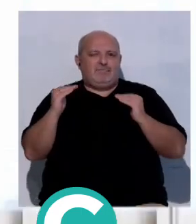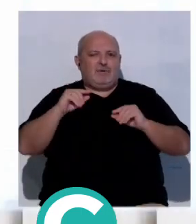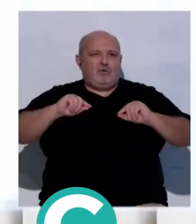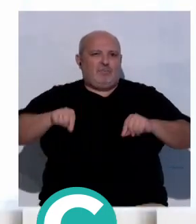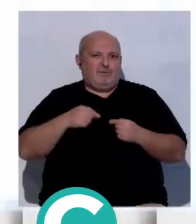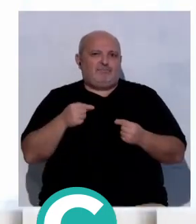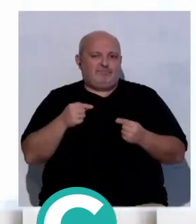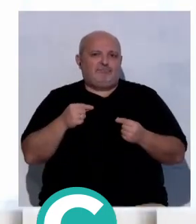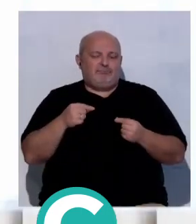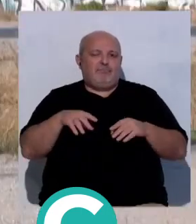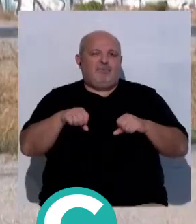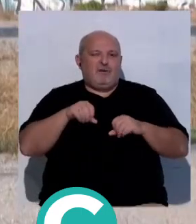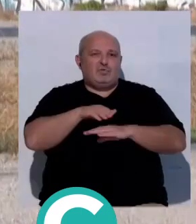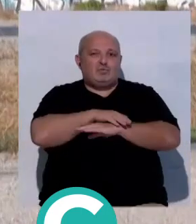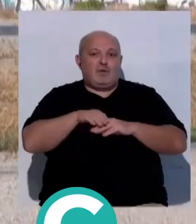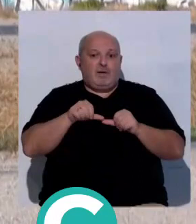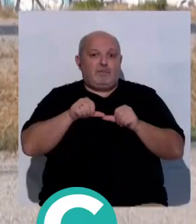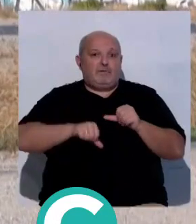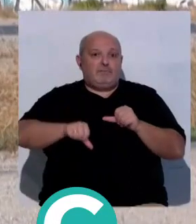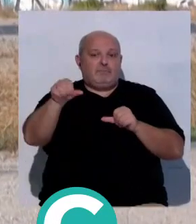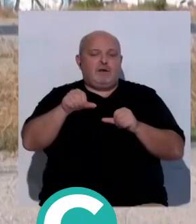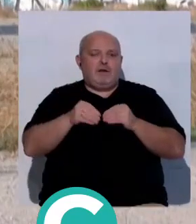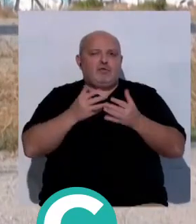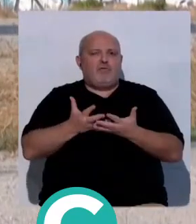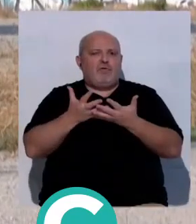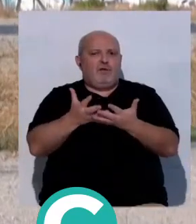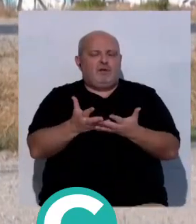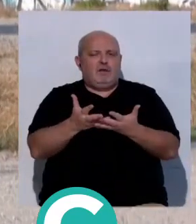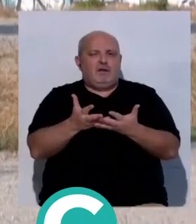adquiriendo esos suelos a partir de ahí Nosotros hemos hecho un ofrecimiento en el que para que la